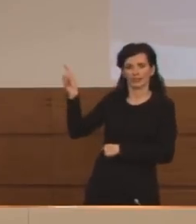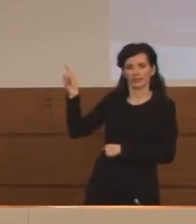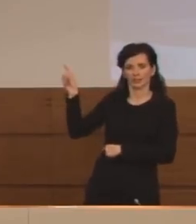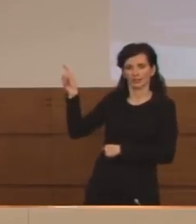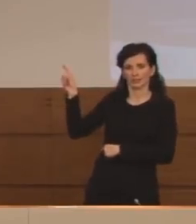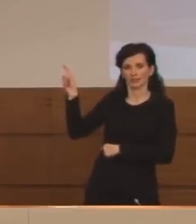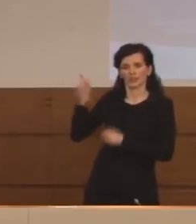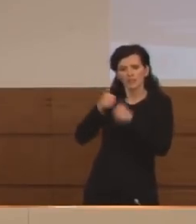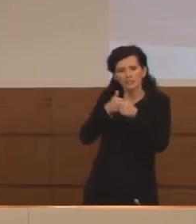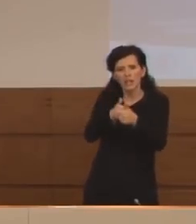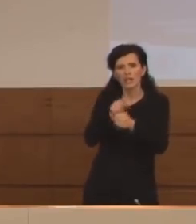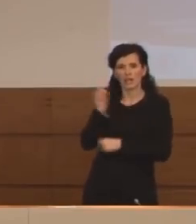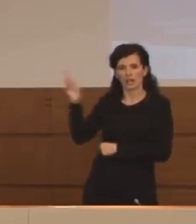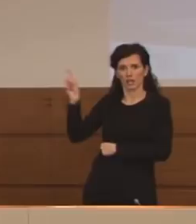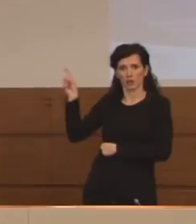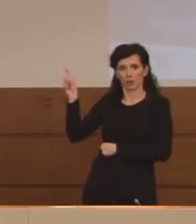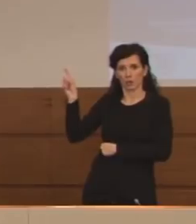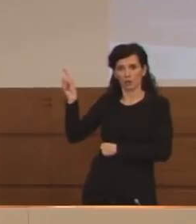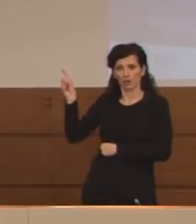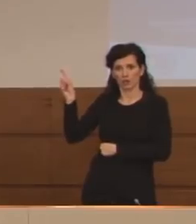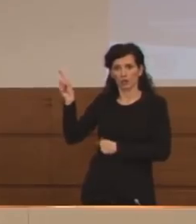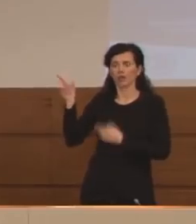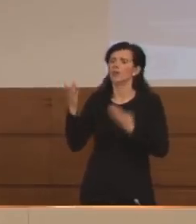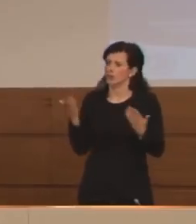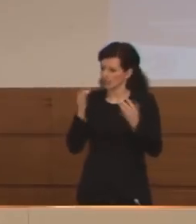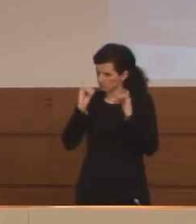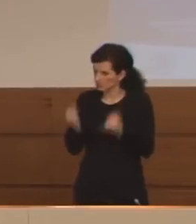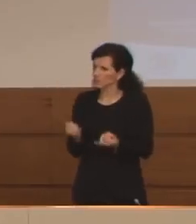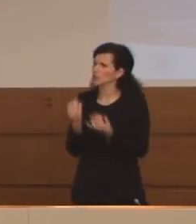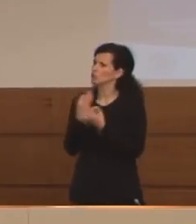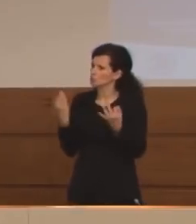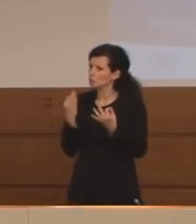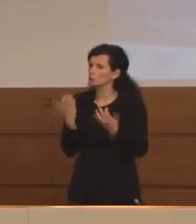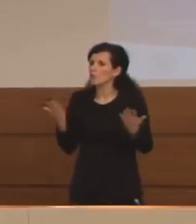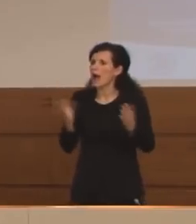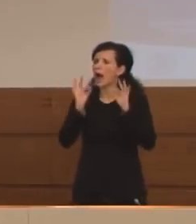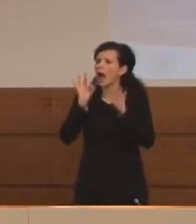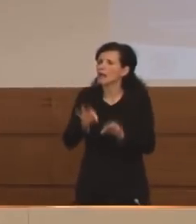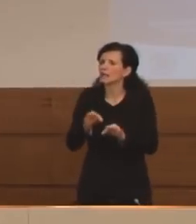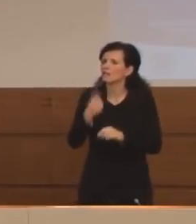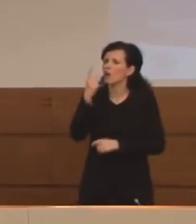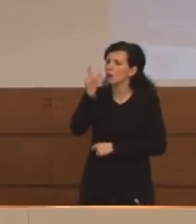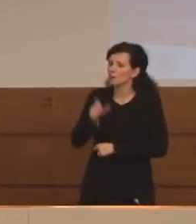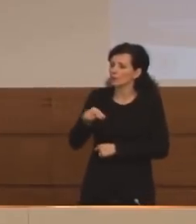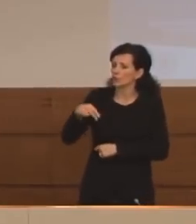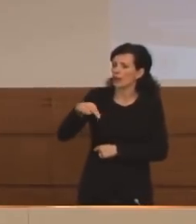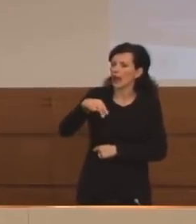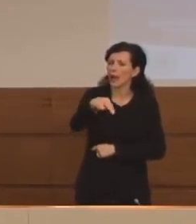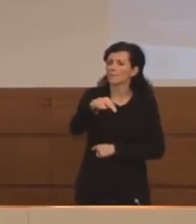Quindi, su queso dobbiamo fare... Siamo arrivati a eccessi che se uno per strada non ha la mascherina viene guardato malissimo.